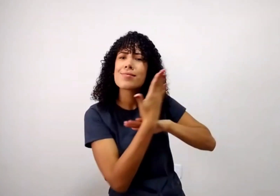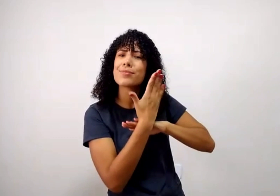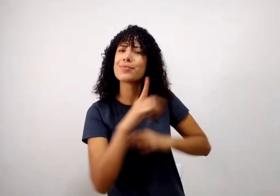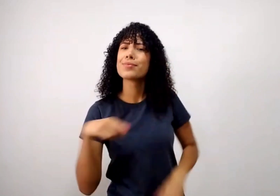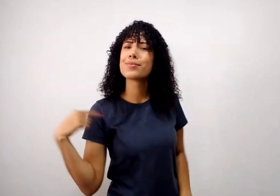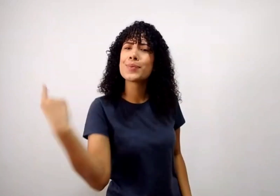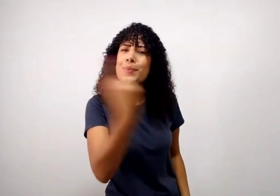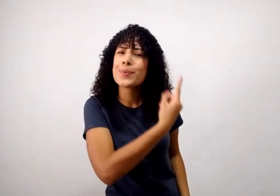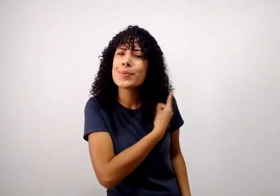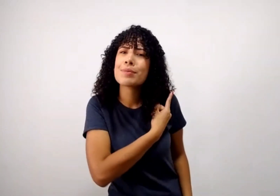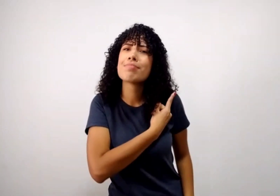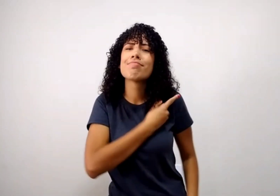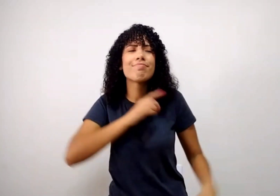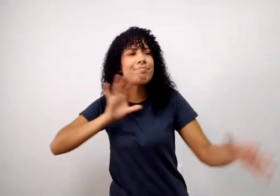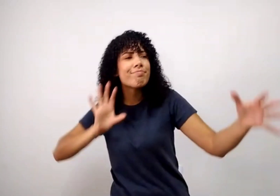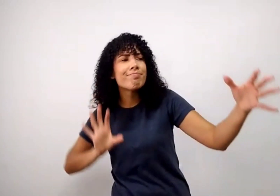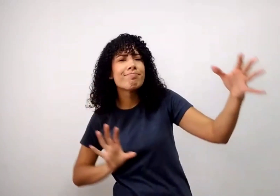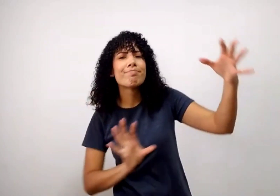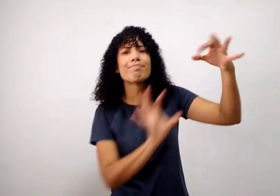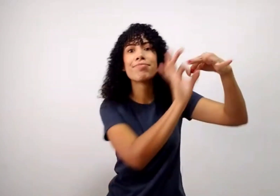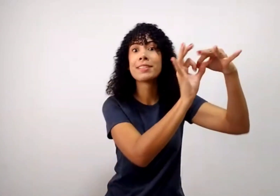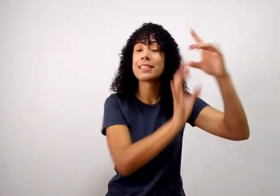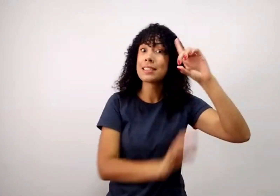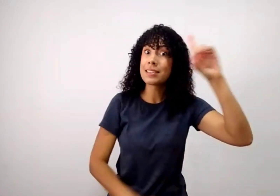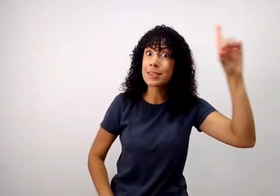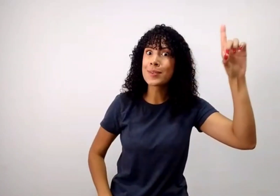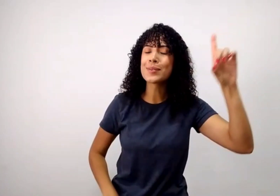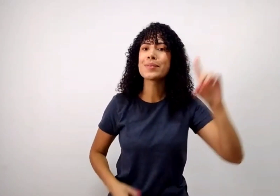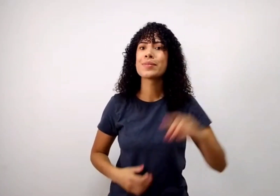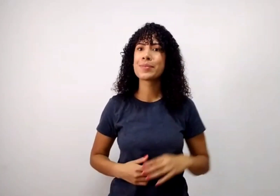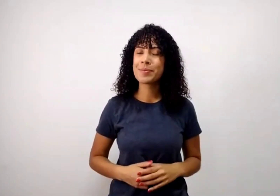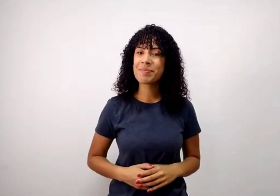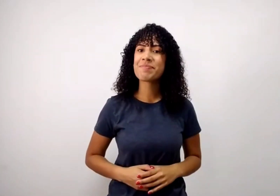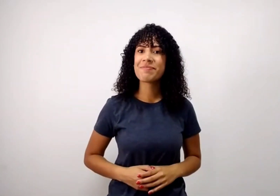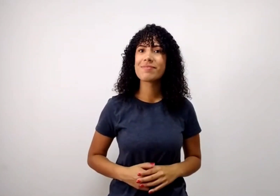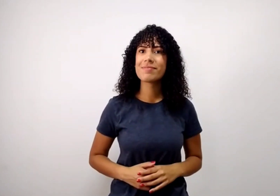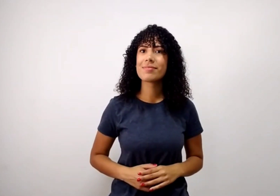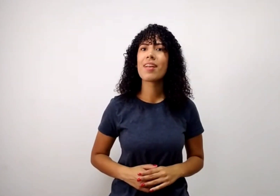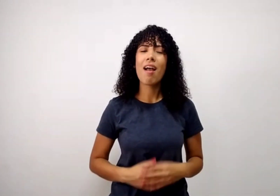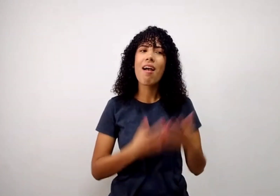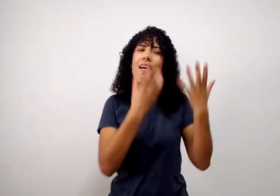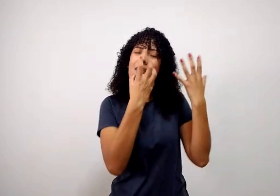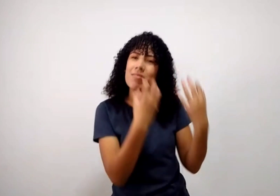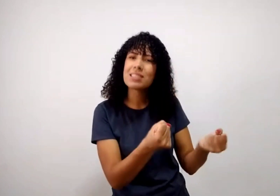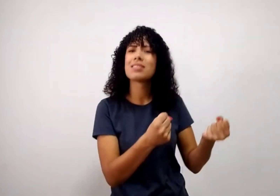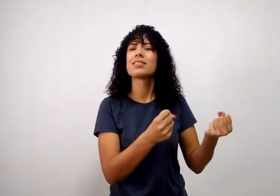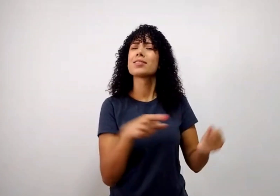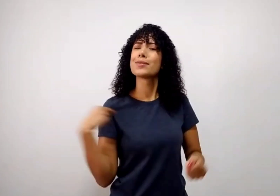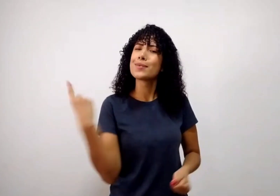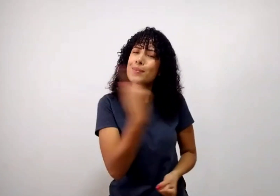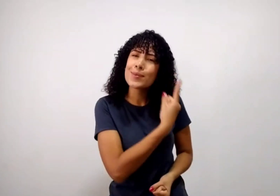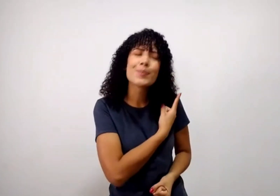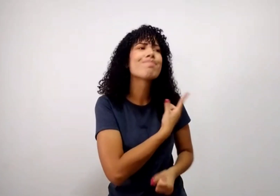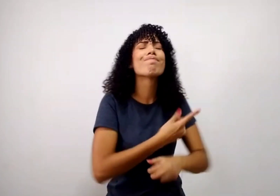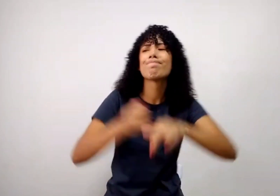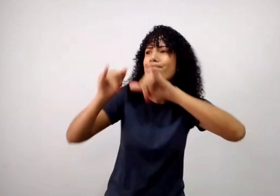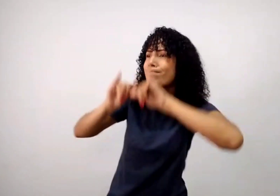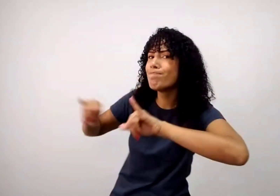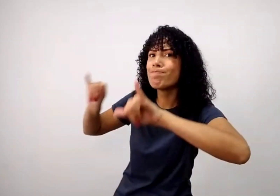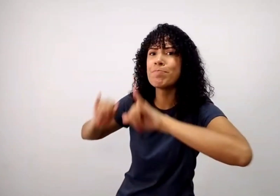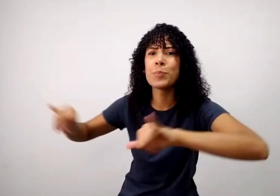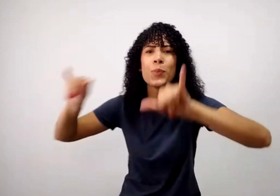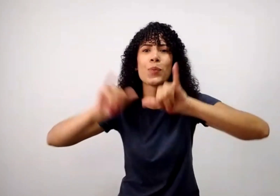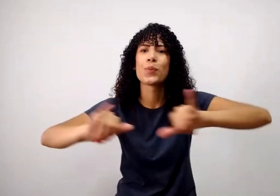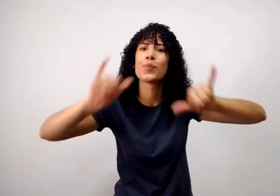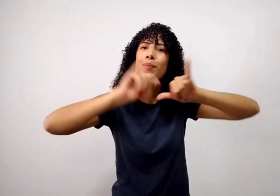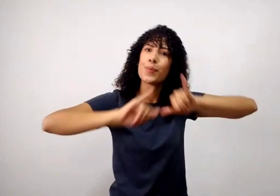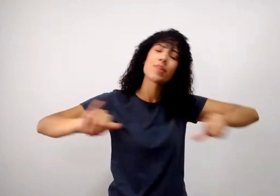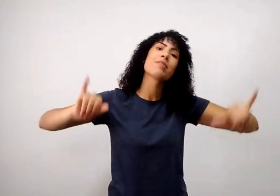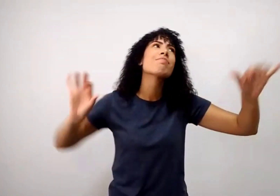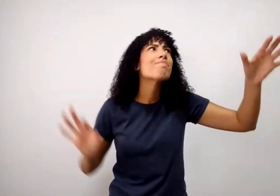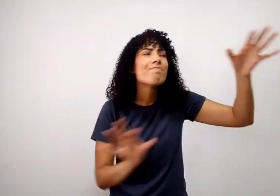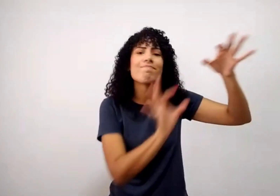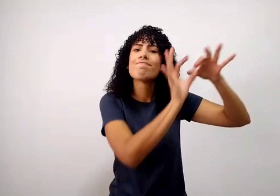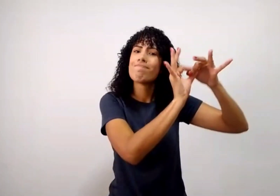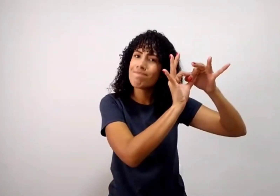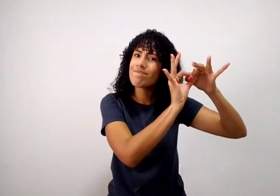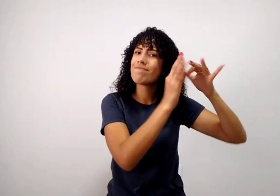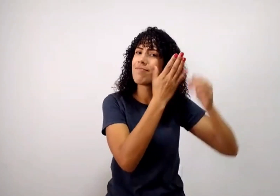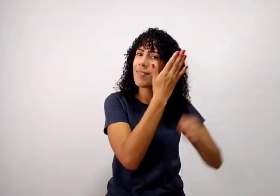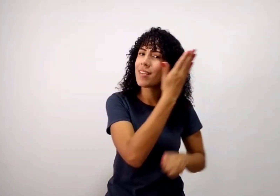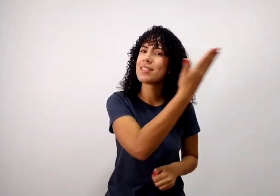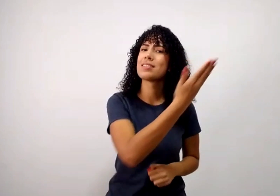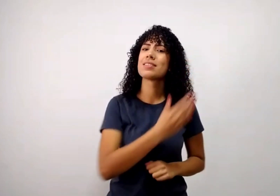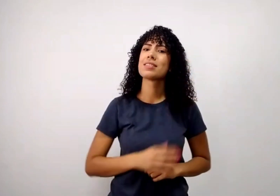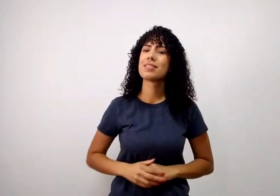nos reconciliou consigo e nos confiou o ministério da reconciliação.